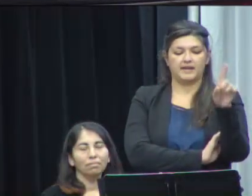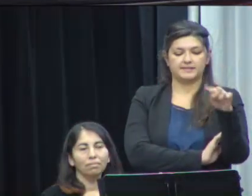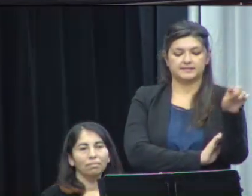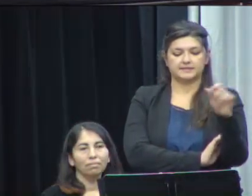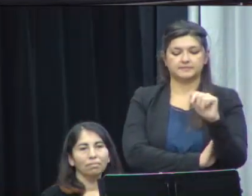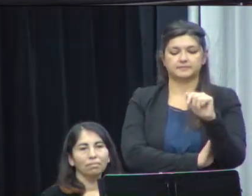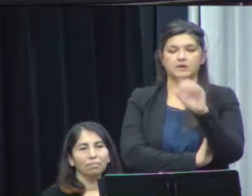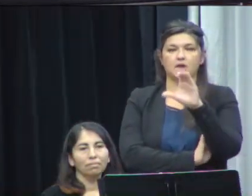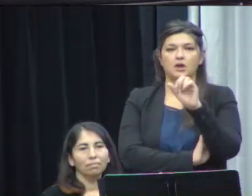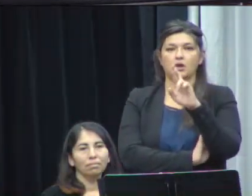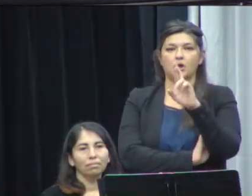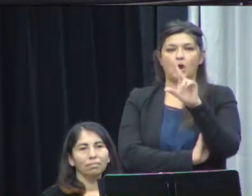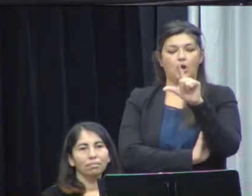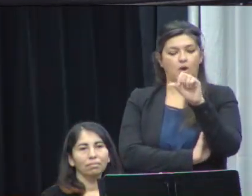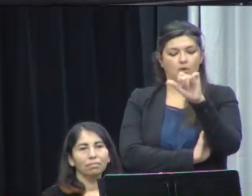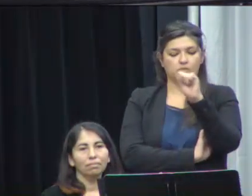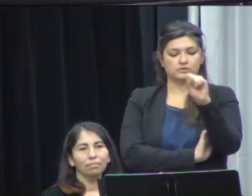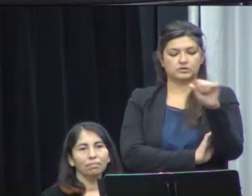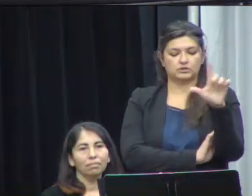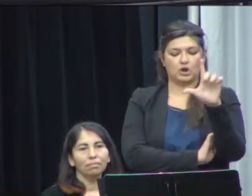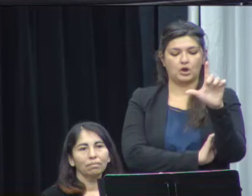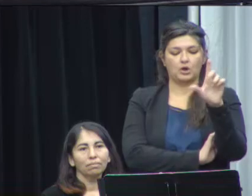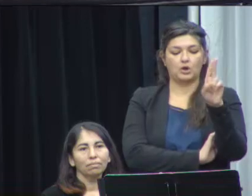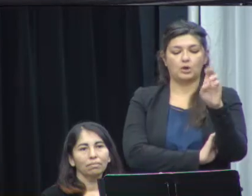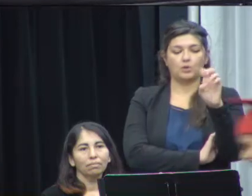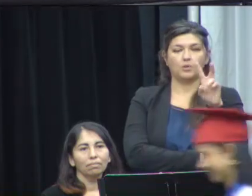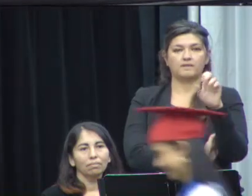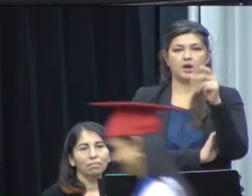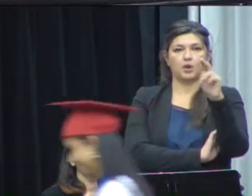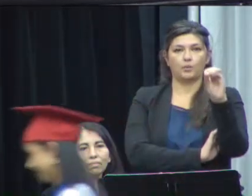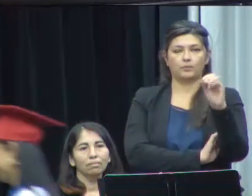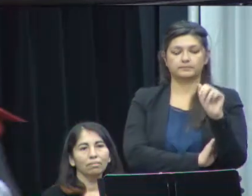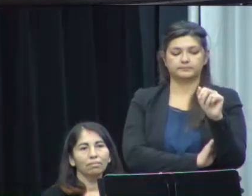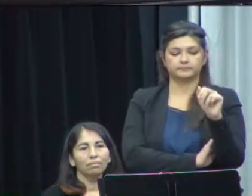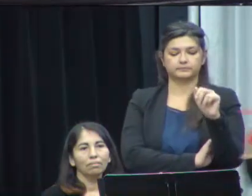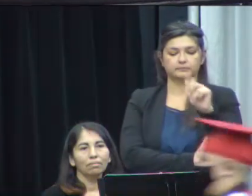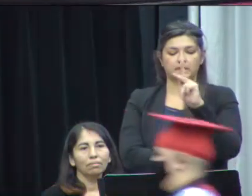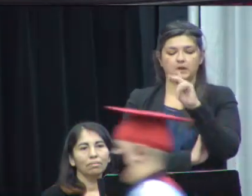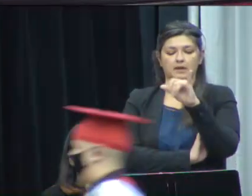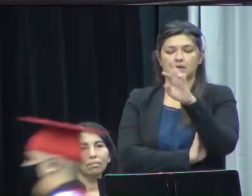Carlos Lueveno. (audience applauds) Kira Luhan.